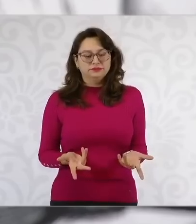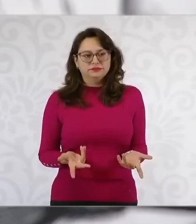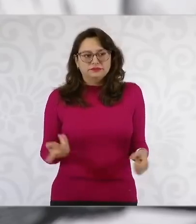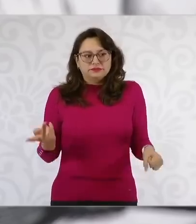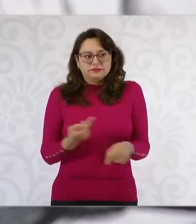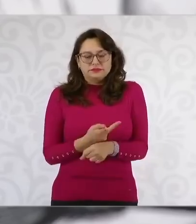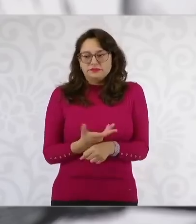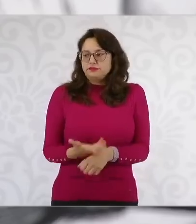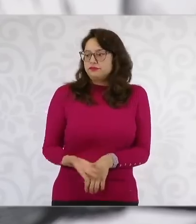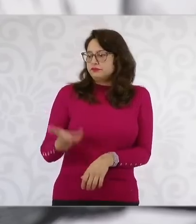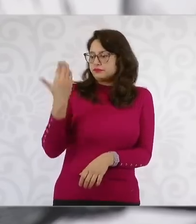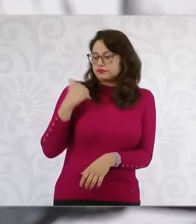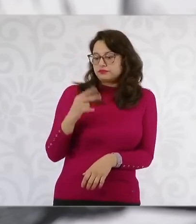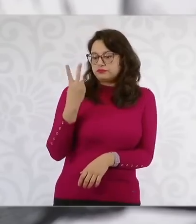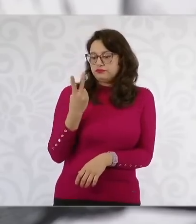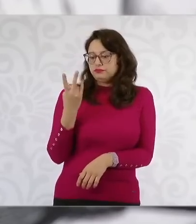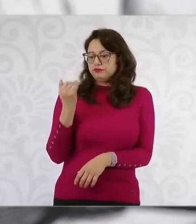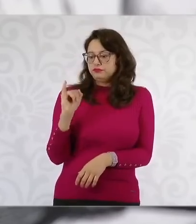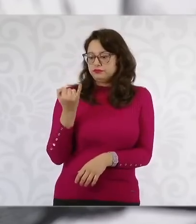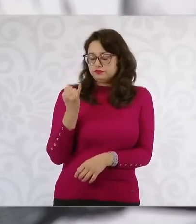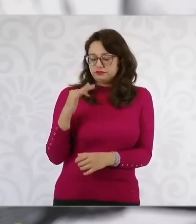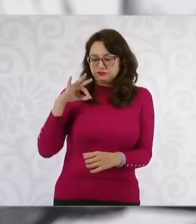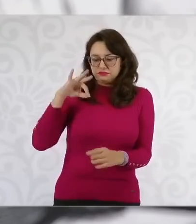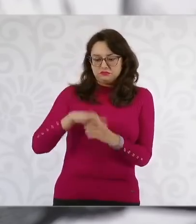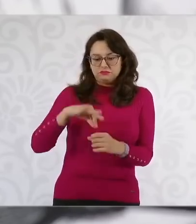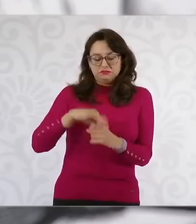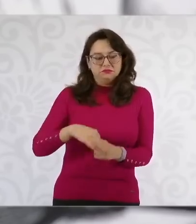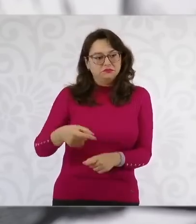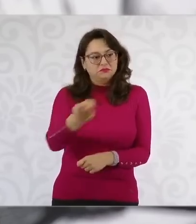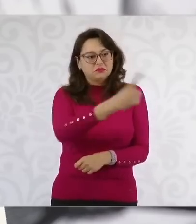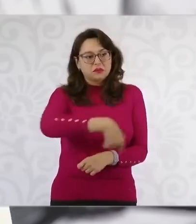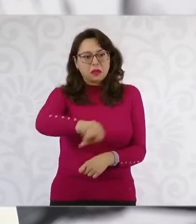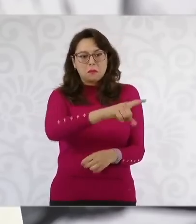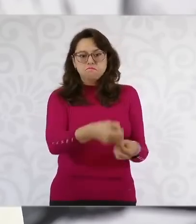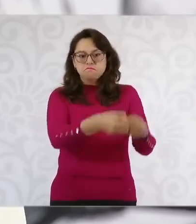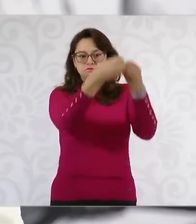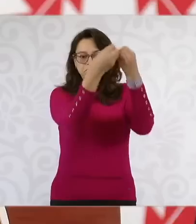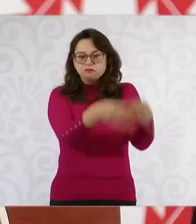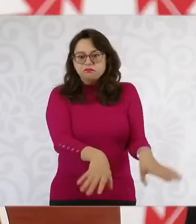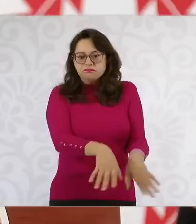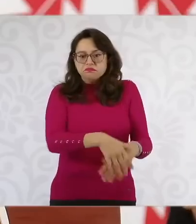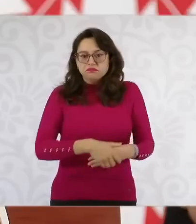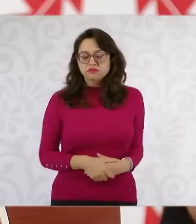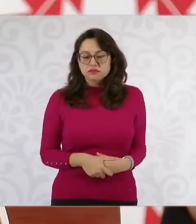eso sea por qué no se sientan hacer una autocrítica Por qué les fue tan mal en el